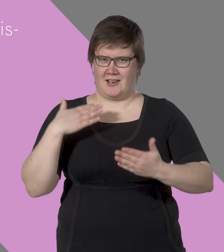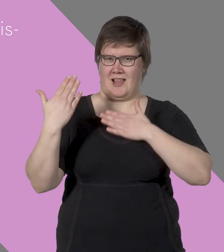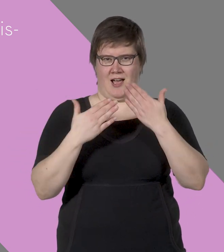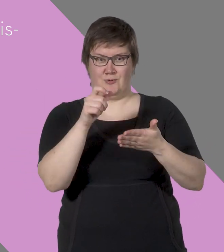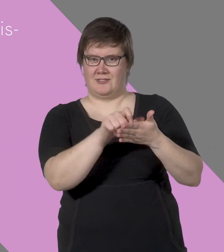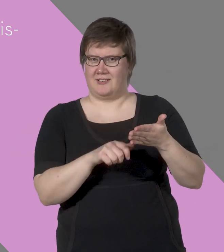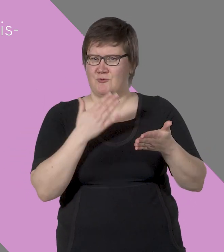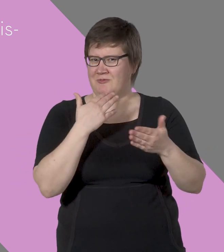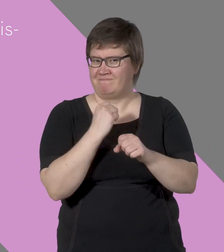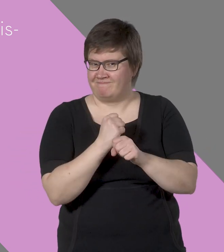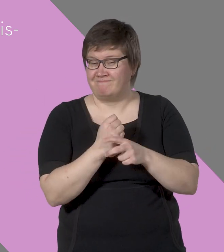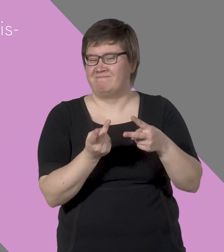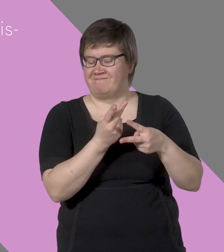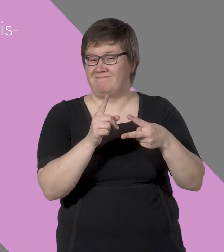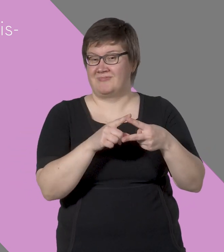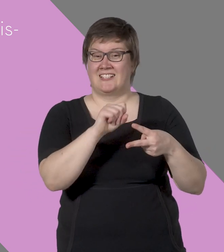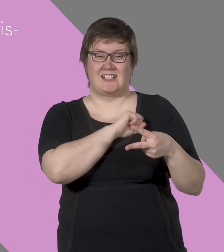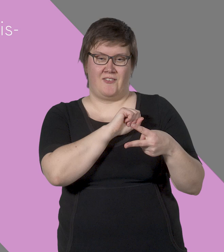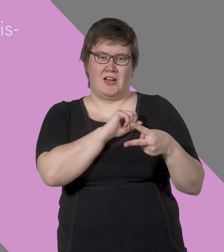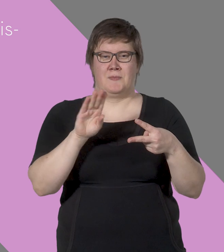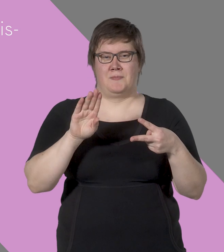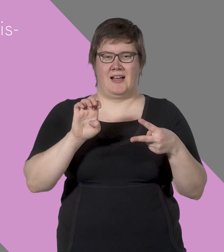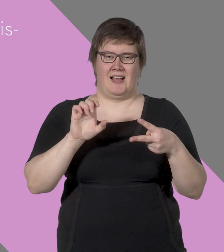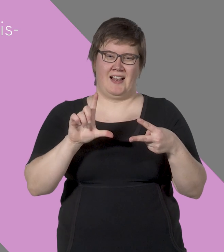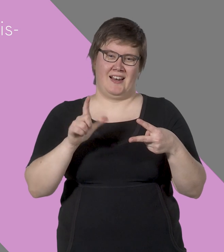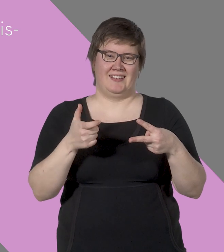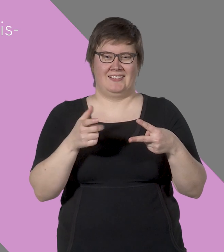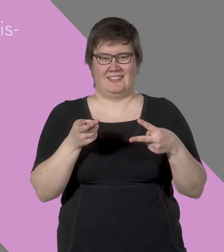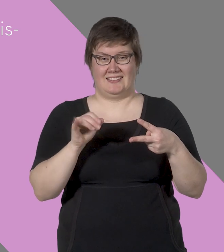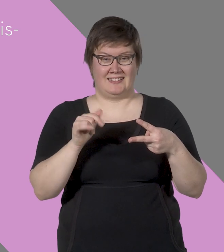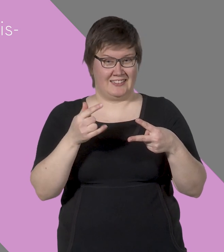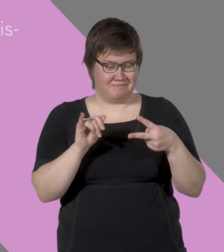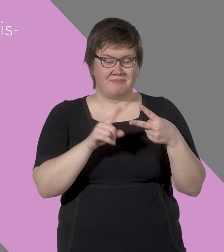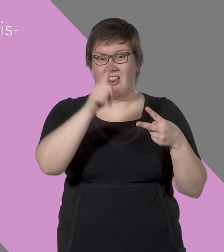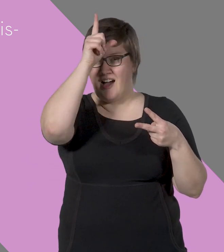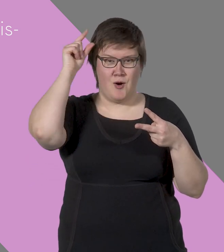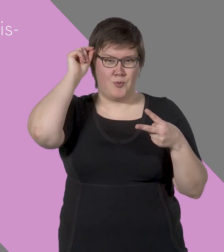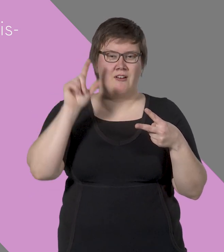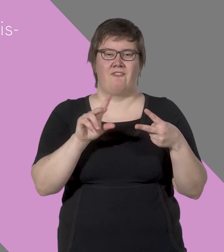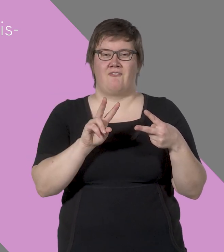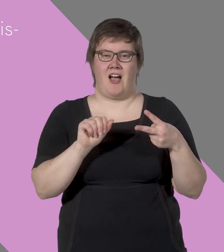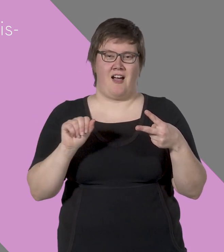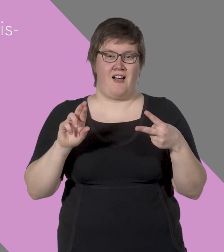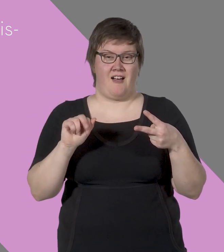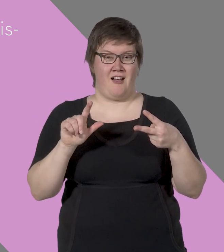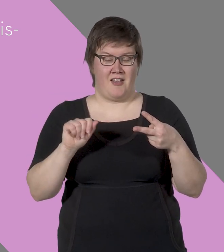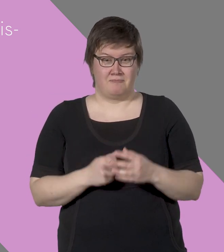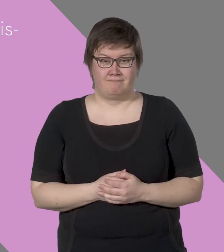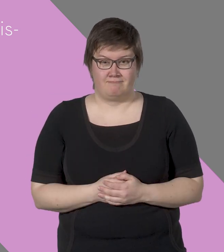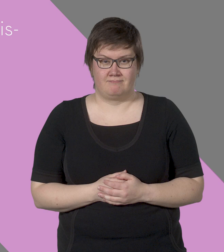Sanoituksista vastaavat Silva Belghiti ja Laura Vaarala.